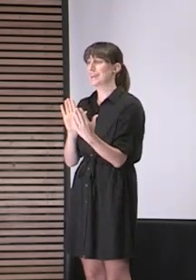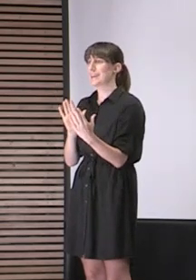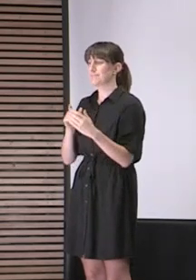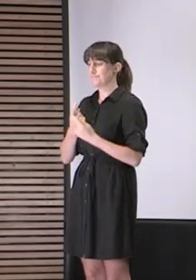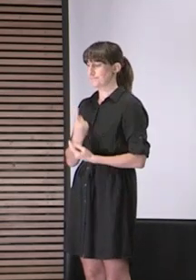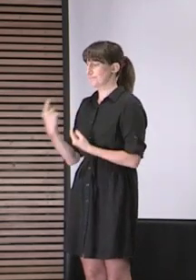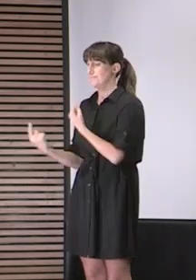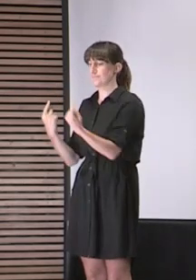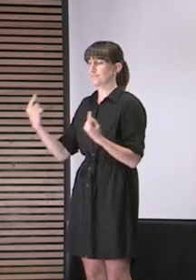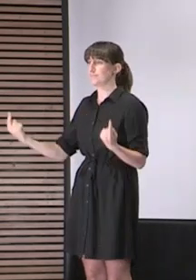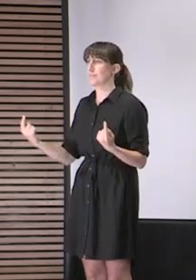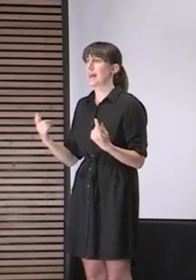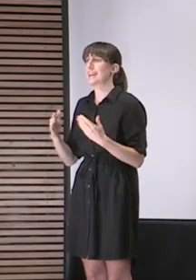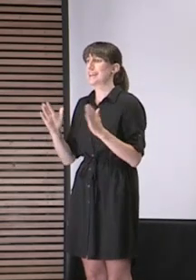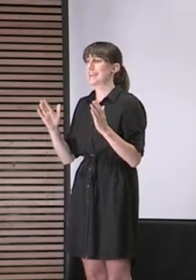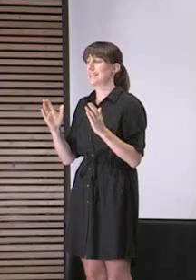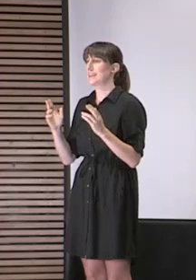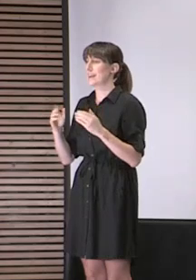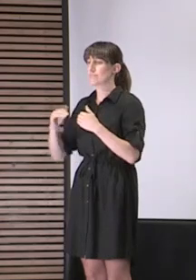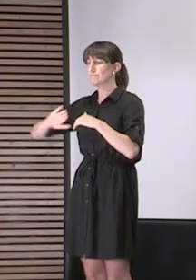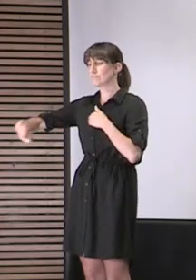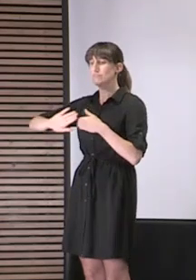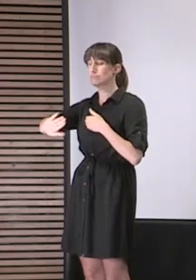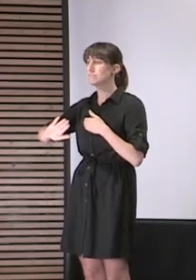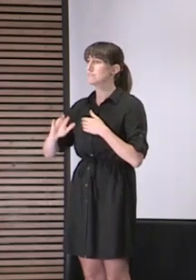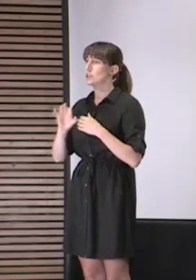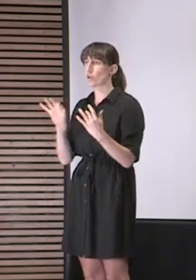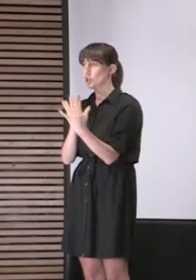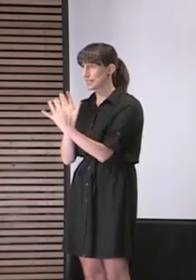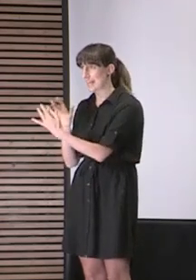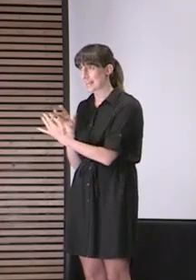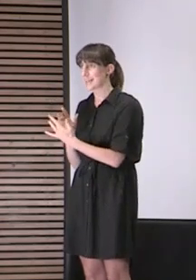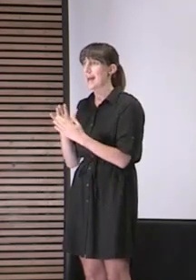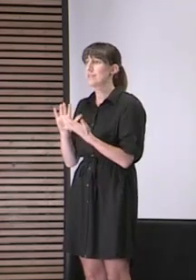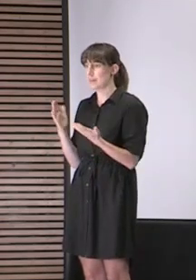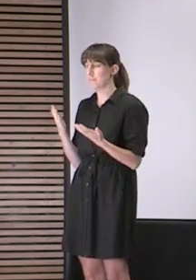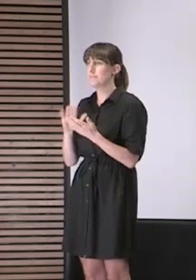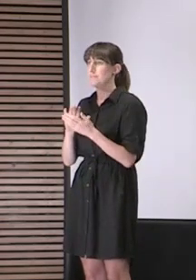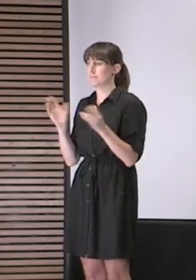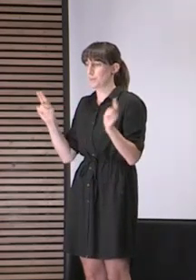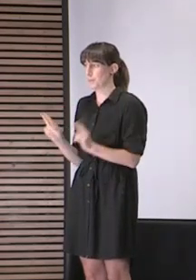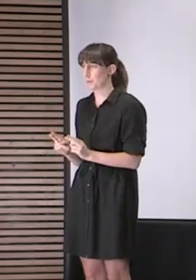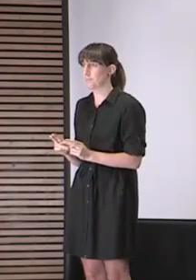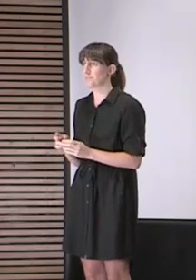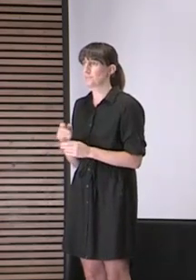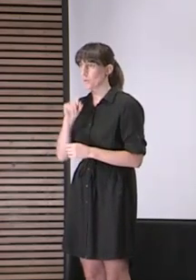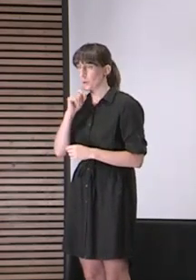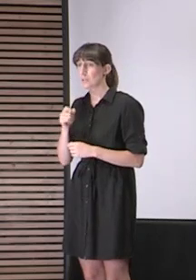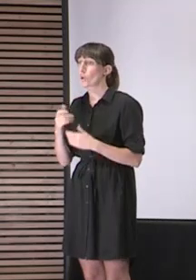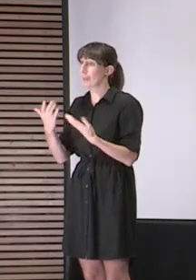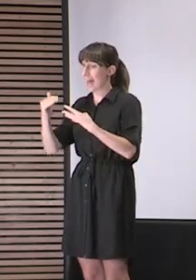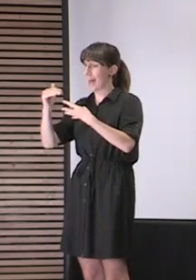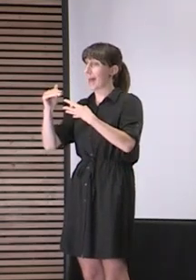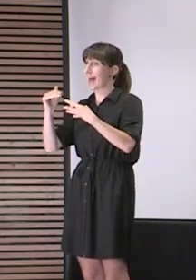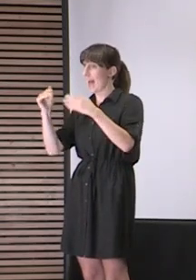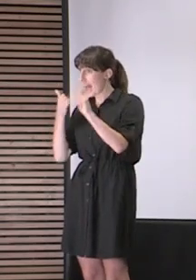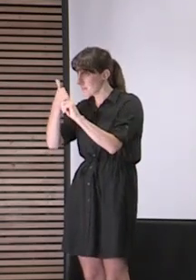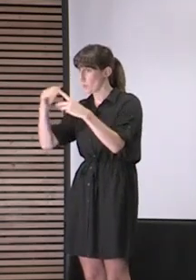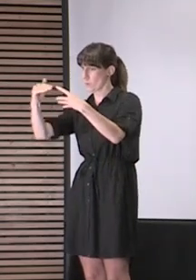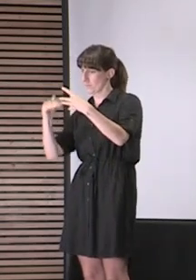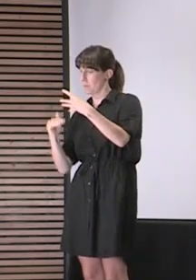esos países, han aplicado las